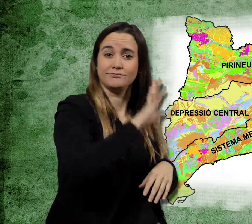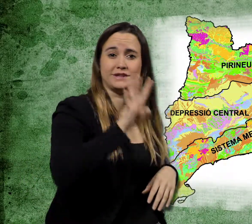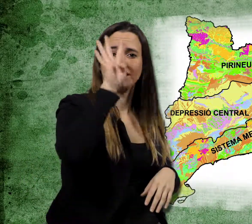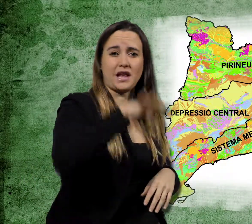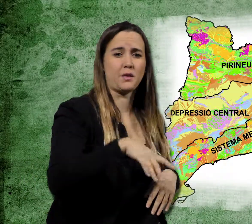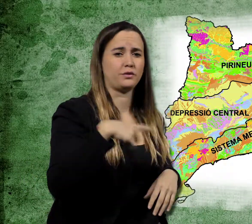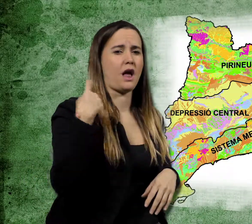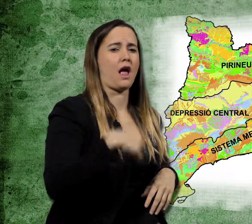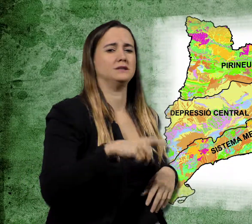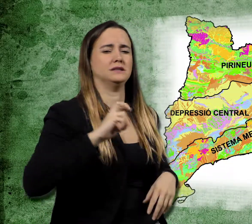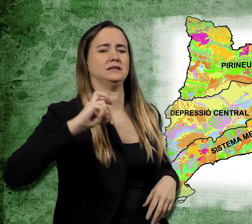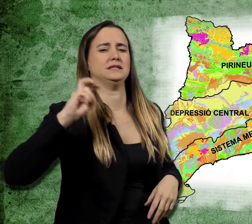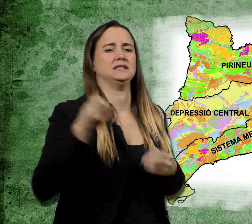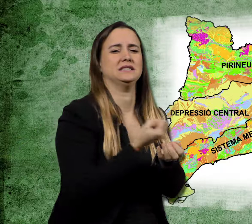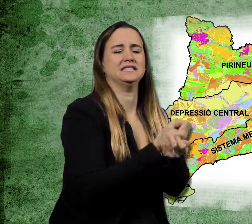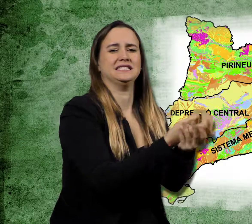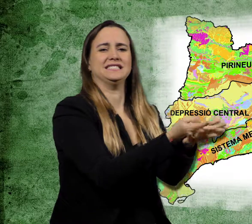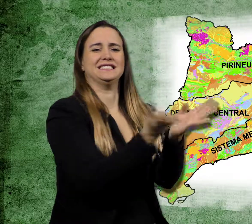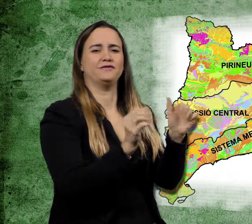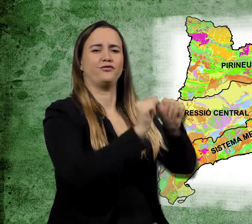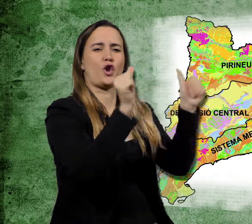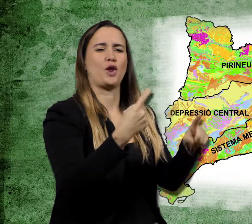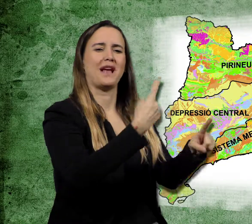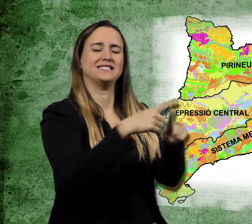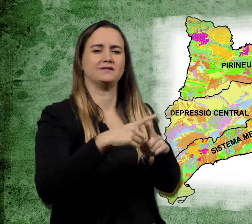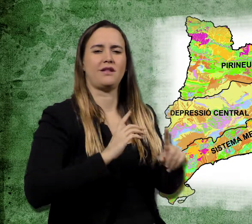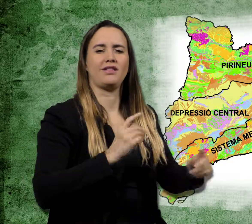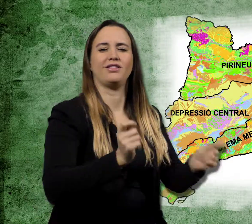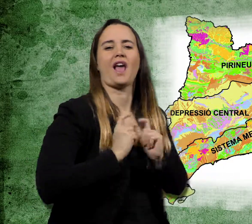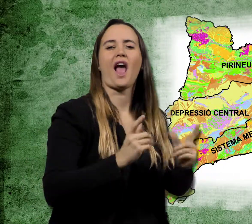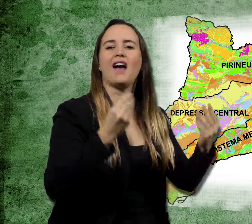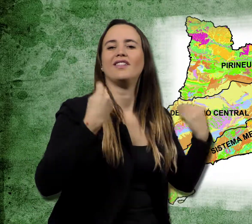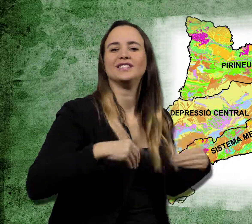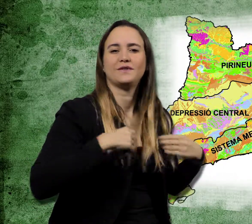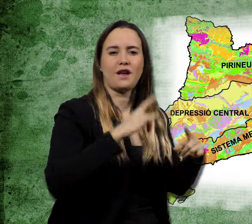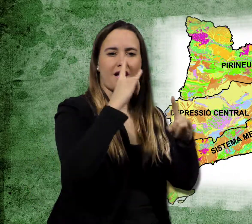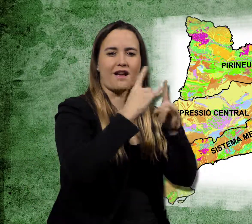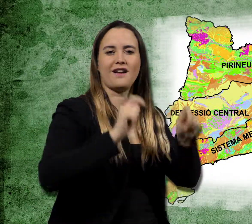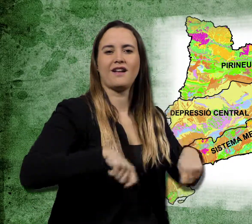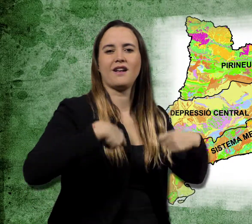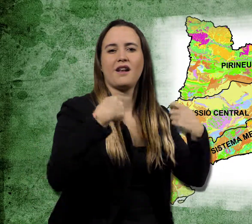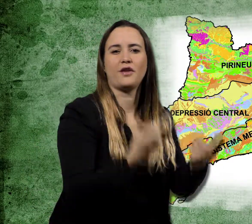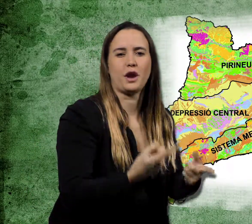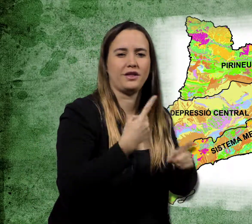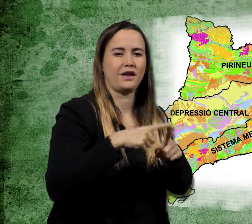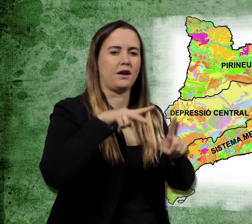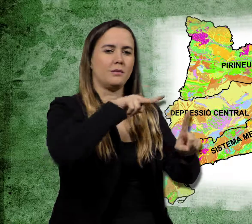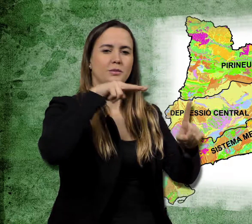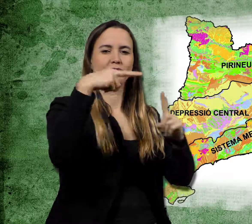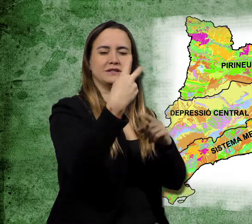Catalunya ofereix diverses possibilitats per gaudir de la naturalesa en tots els seus vessants.